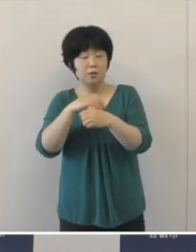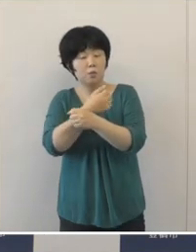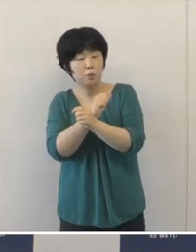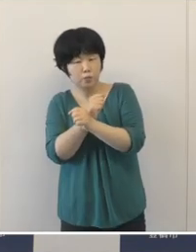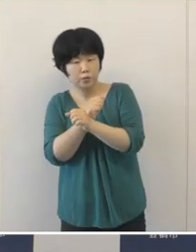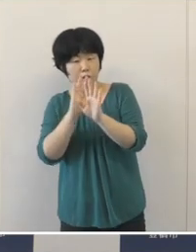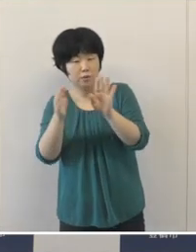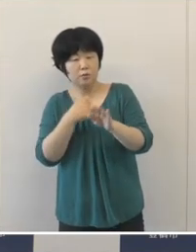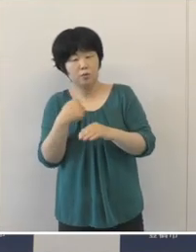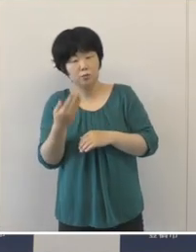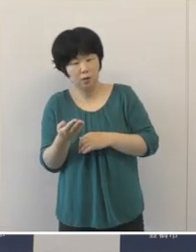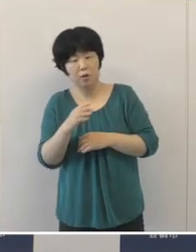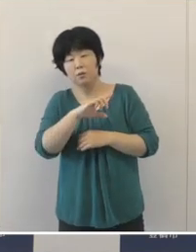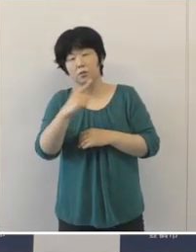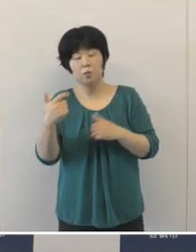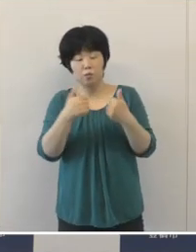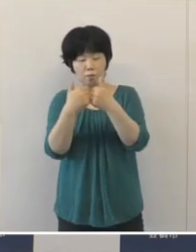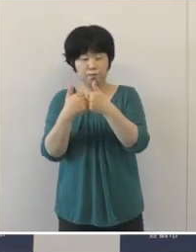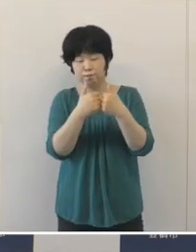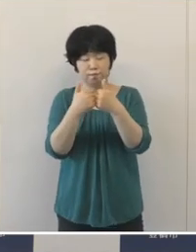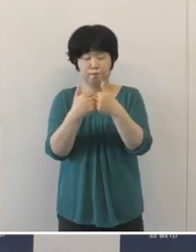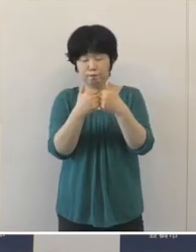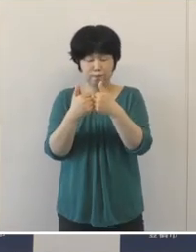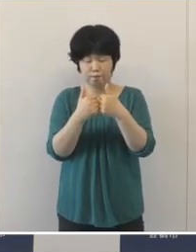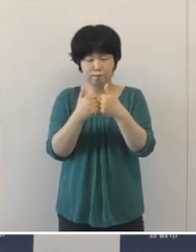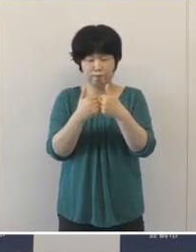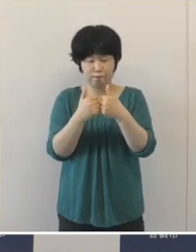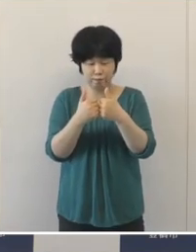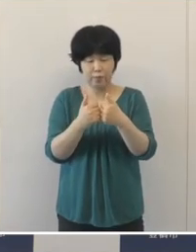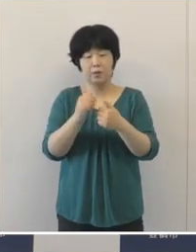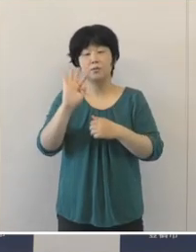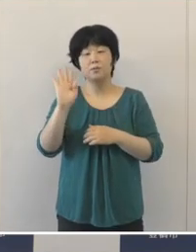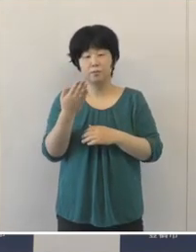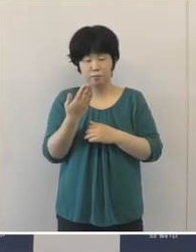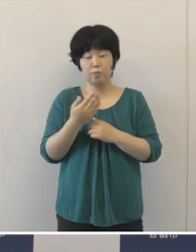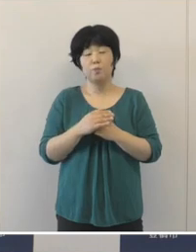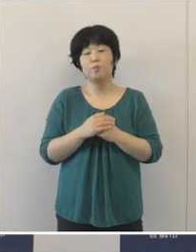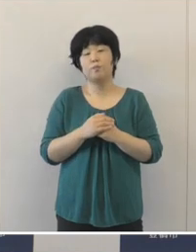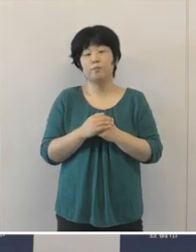何とか実施ができないかということを模索をして参りましたが